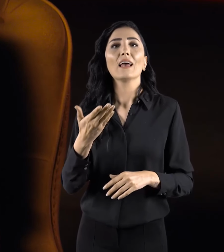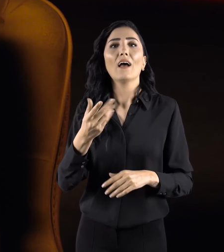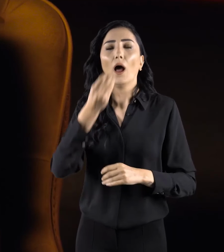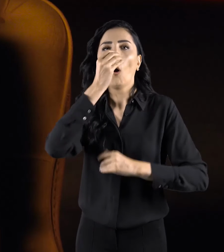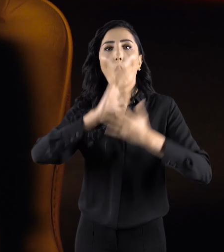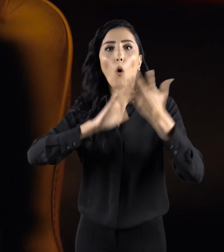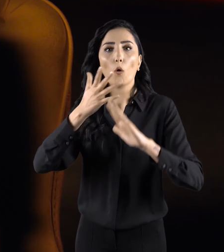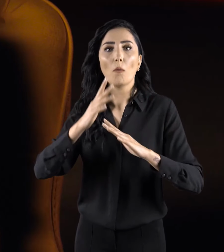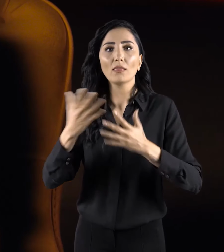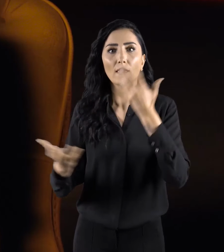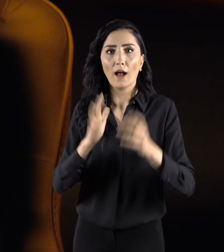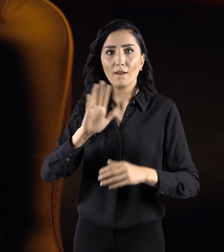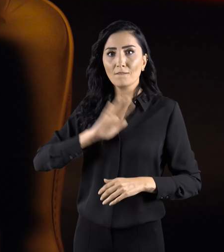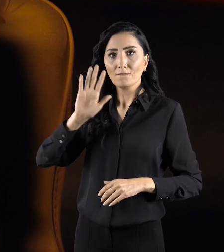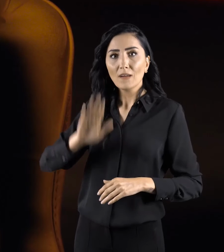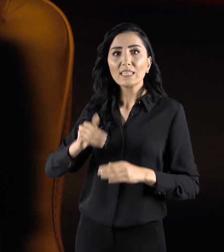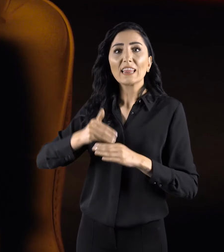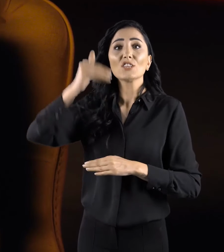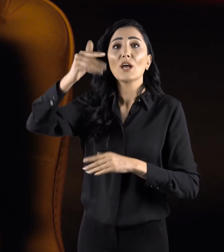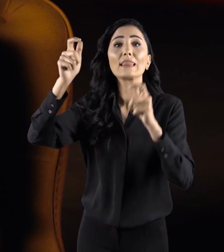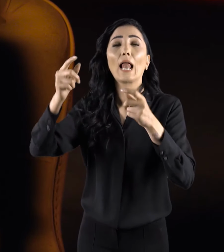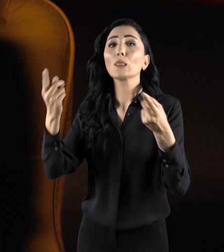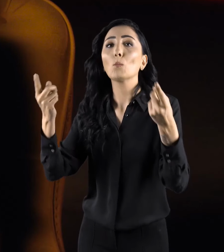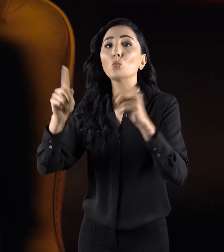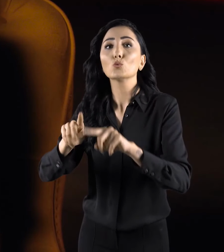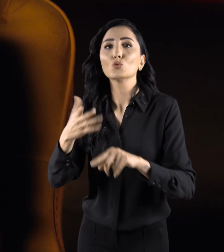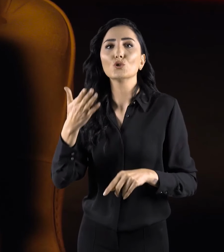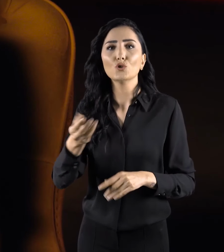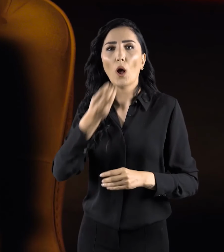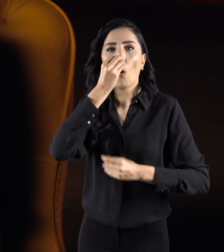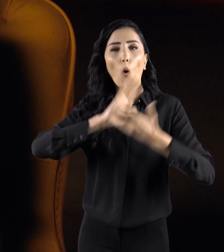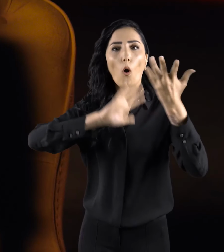eğer orman yangını bize yaklaşıyorsa dışarıda nerede buluşacağız? Orman